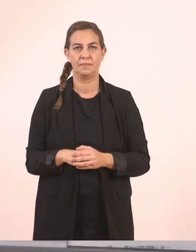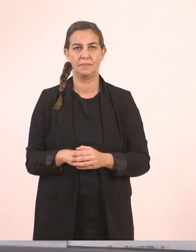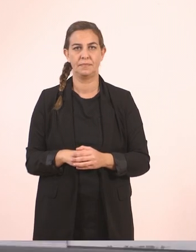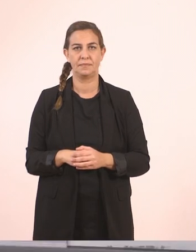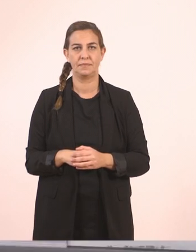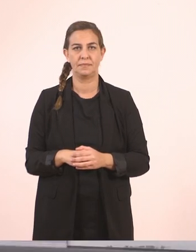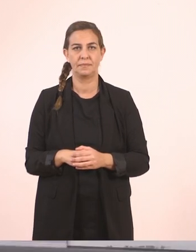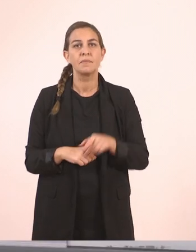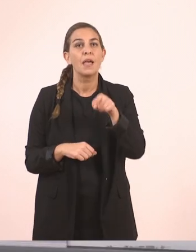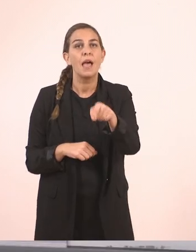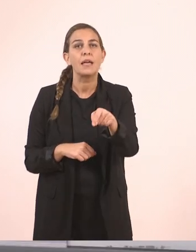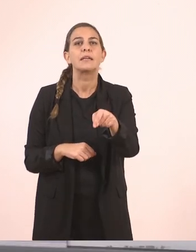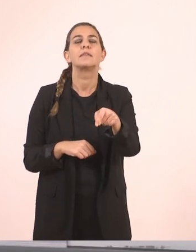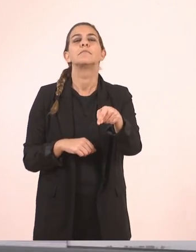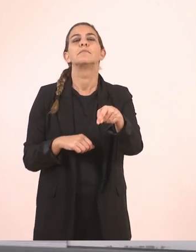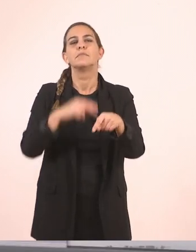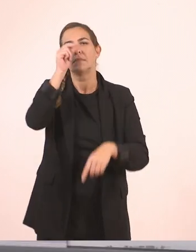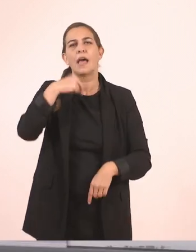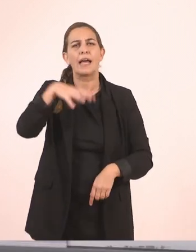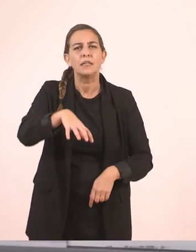Ψάλλουμε ύμνους, προσευχόμαστε.